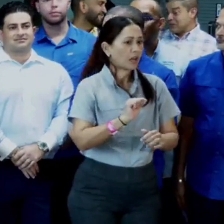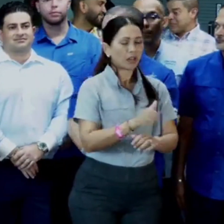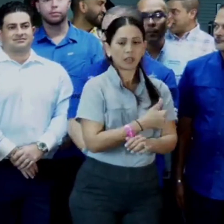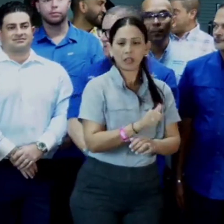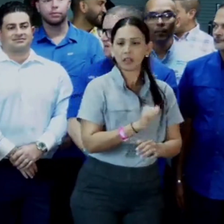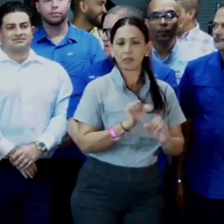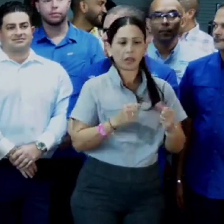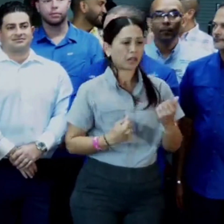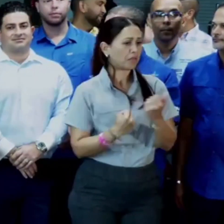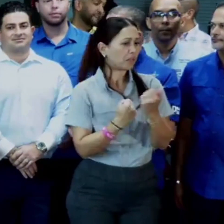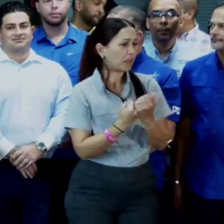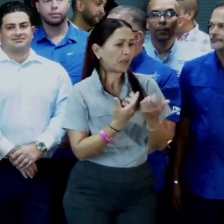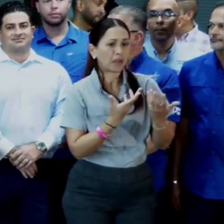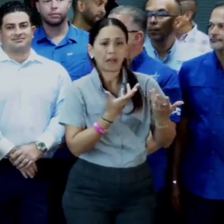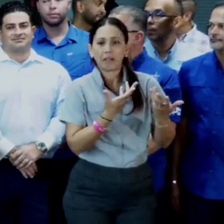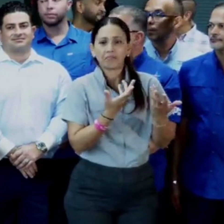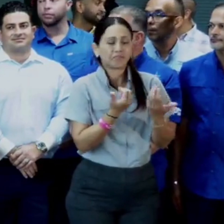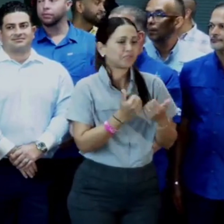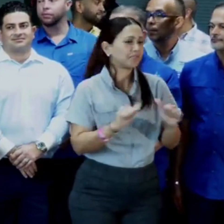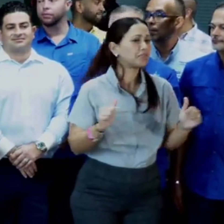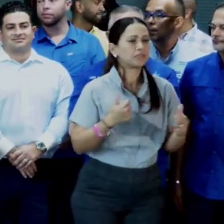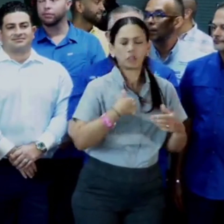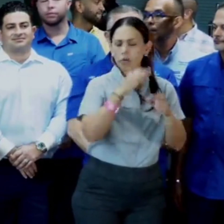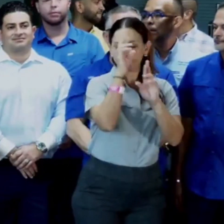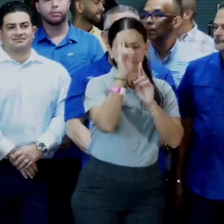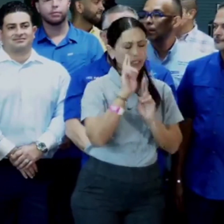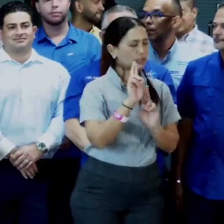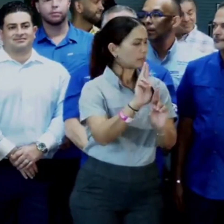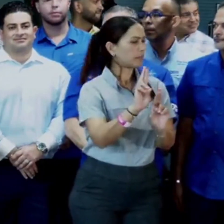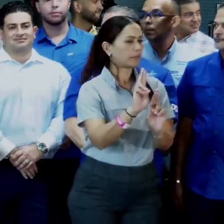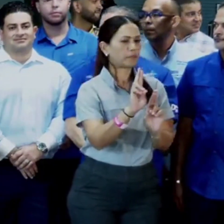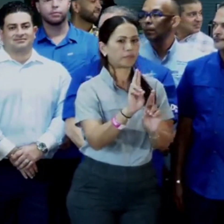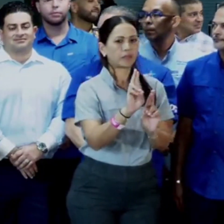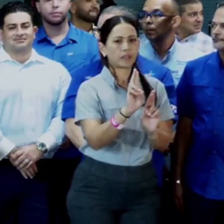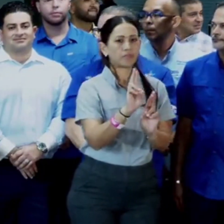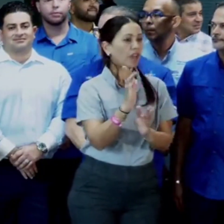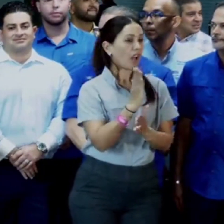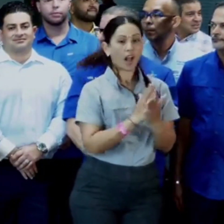que quieran yo no tengo problema Yo respeto eso hay algunos Que no respetan la voluntad